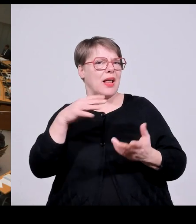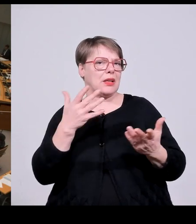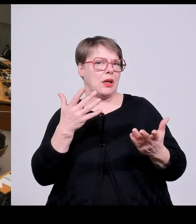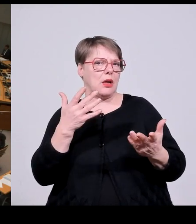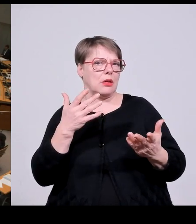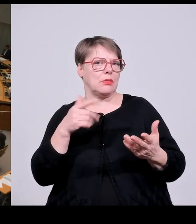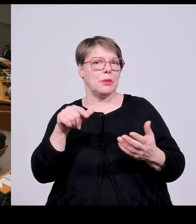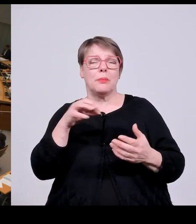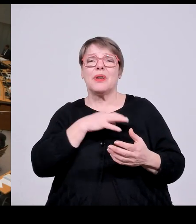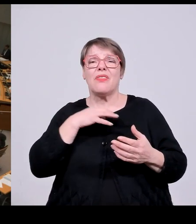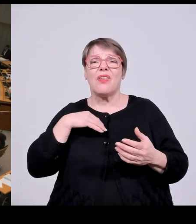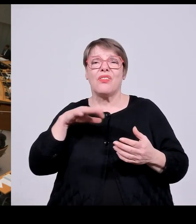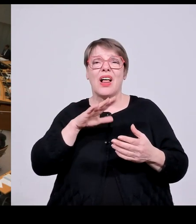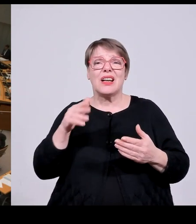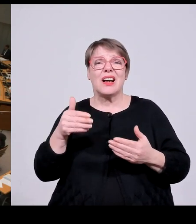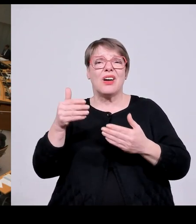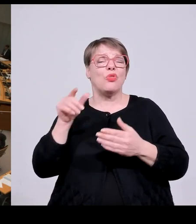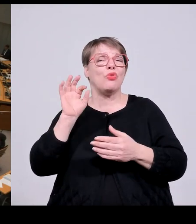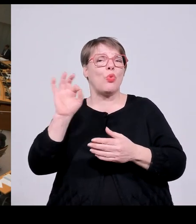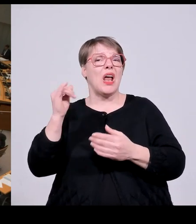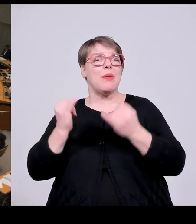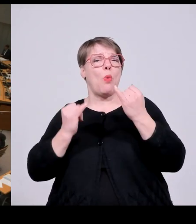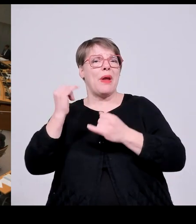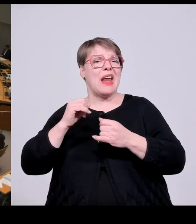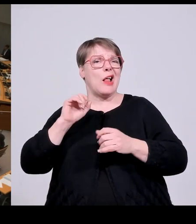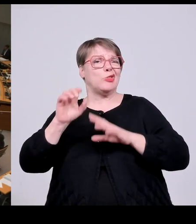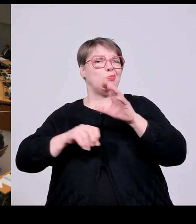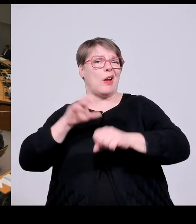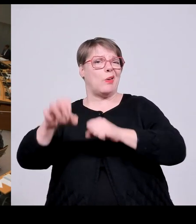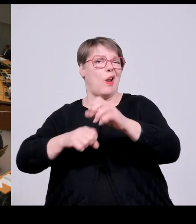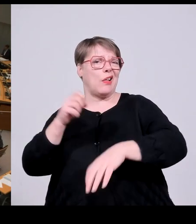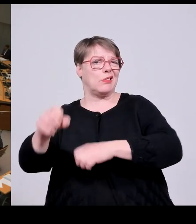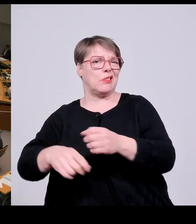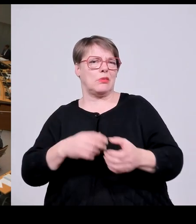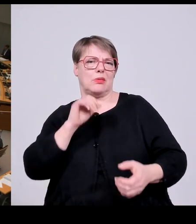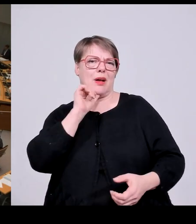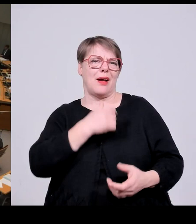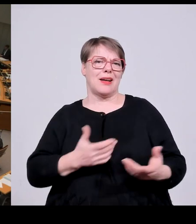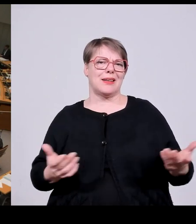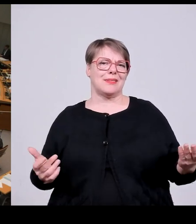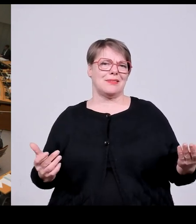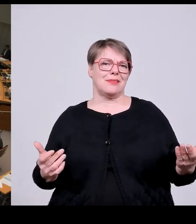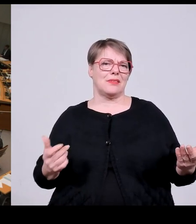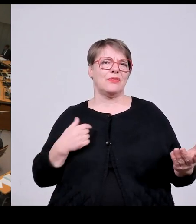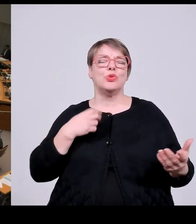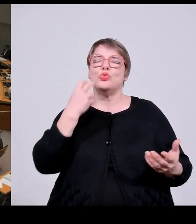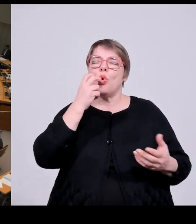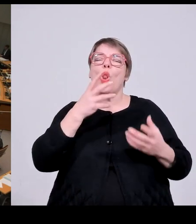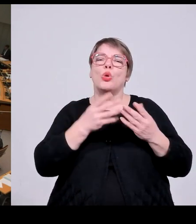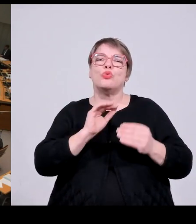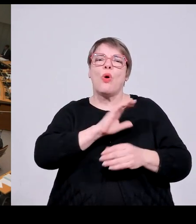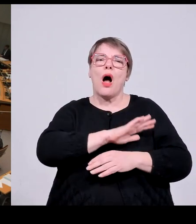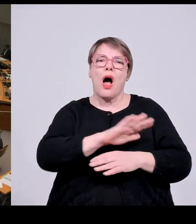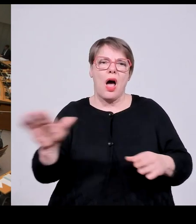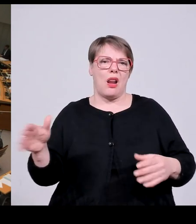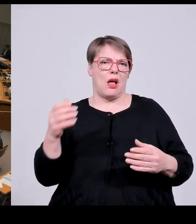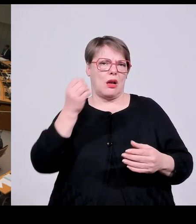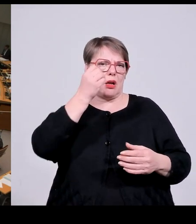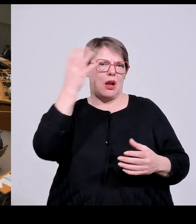das ist die Priorität der Fraktion der FDP mit dem Tagesordnungspunkt 47. Antrag der Fraktion der FDP Drucksache 19/0779: Wohnungsbau